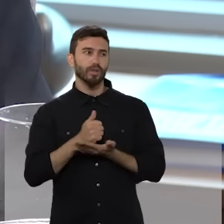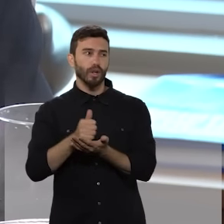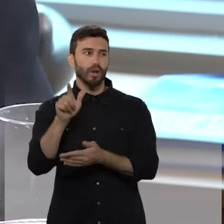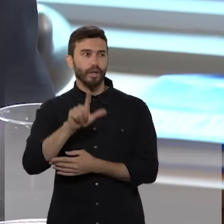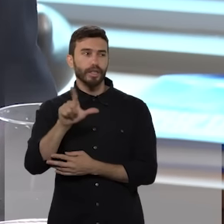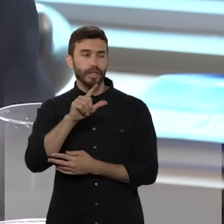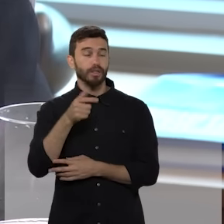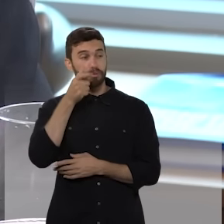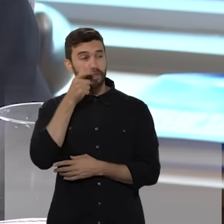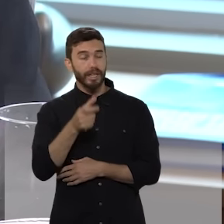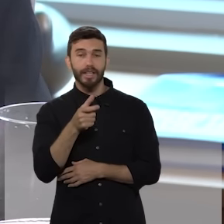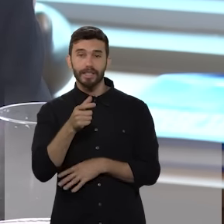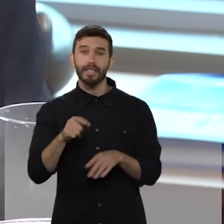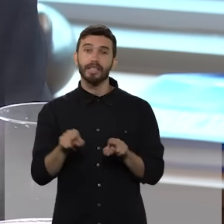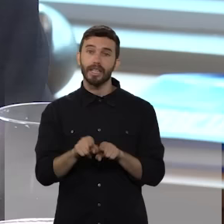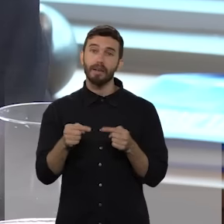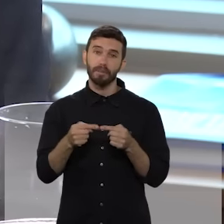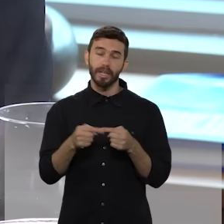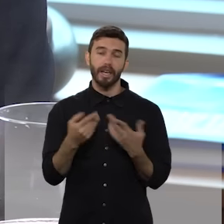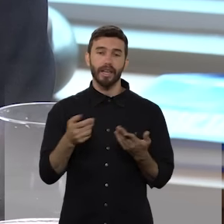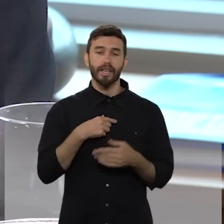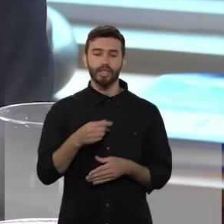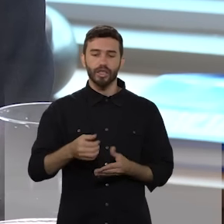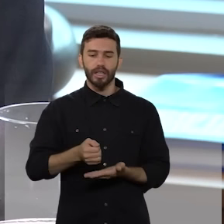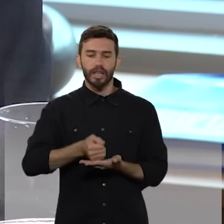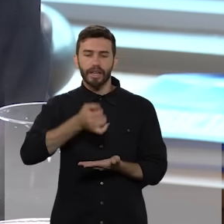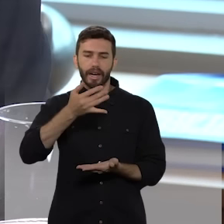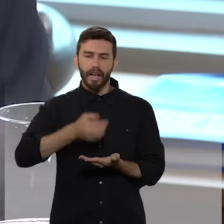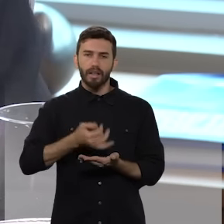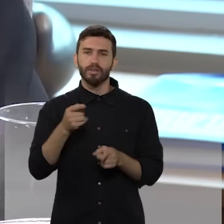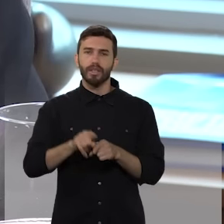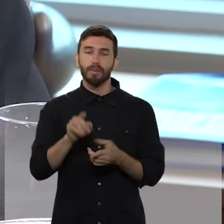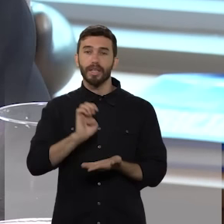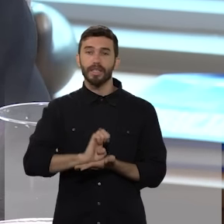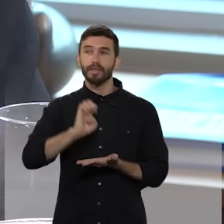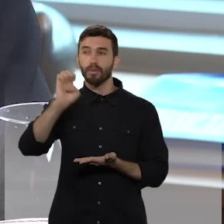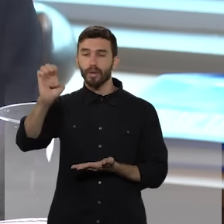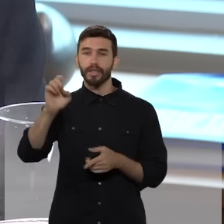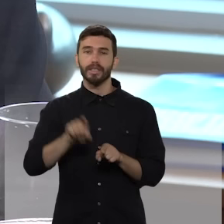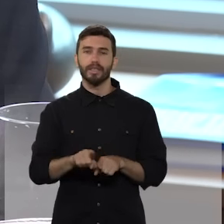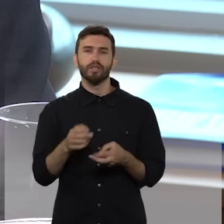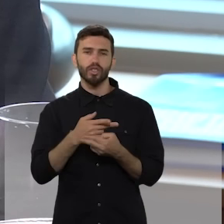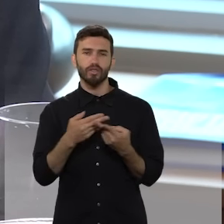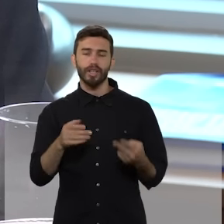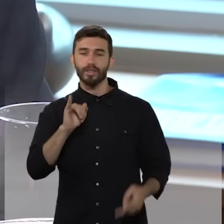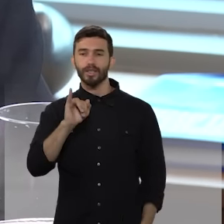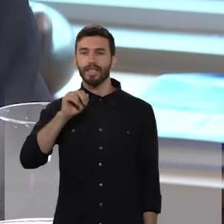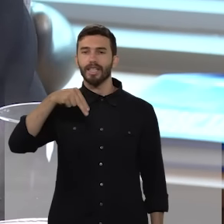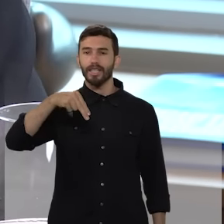mas também pela parte de grãos, de importação de insumos. Eu tenho rodado lá bastante, estive lá